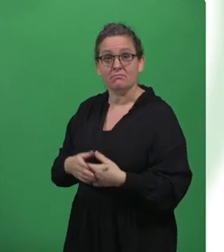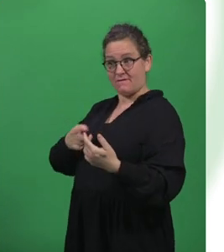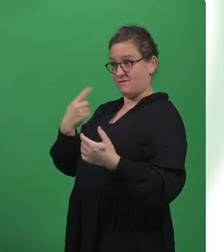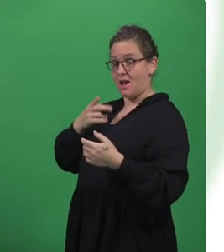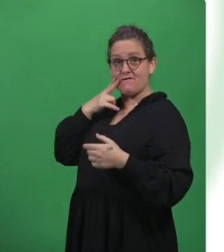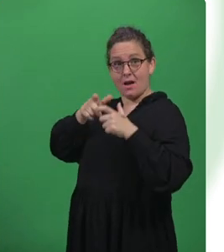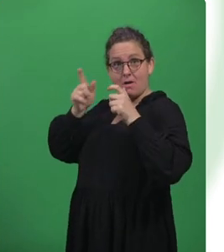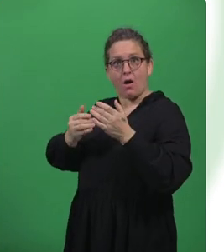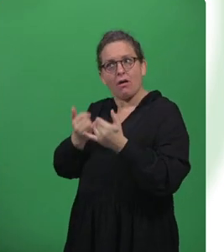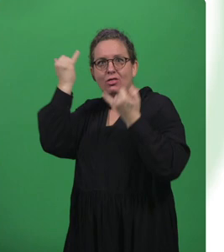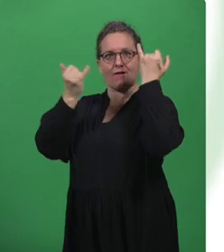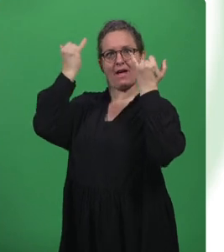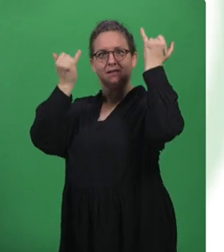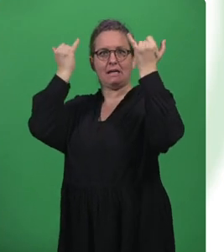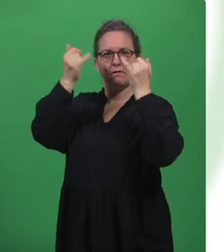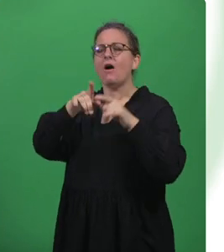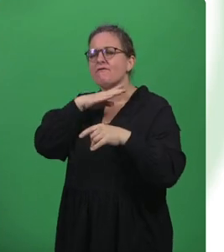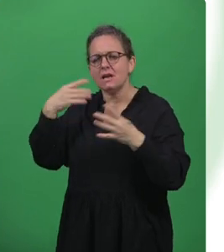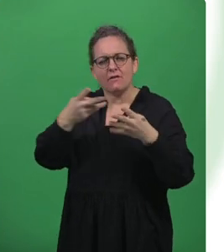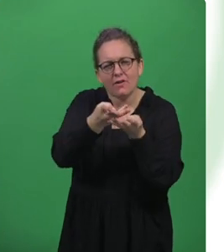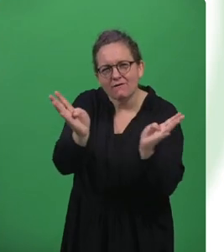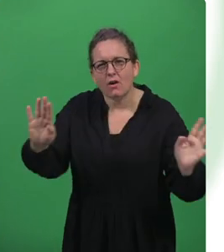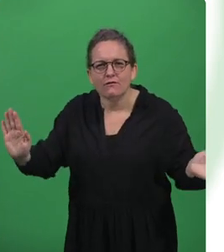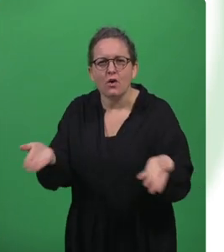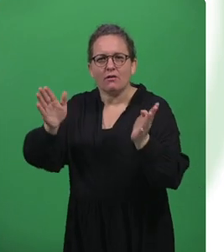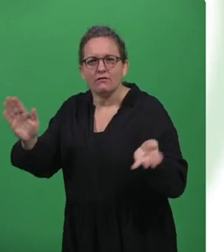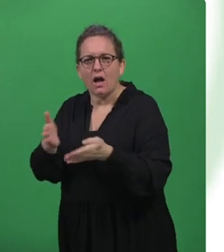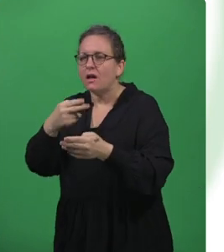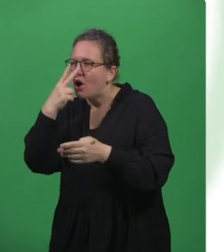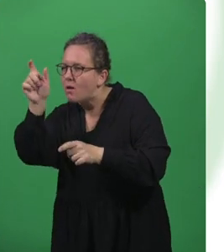Unternehmen fördern Vielfalt, suchen die besten Talente und haben unter anderem